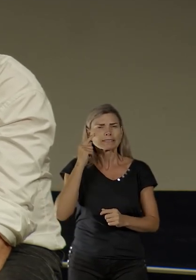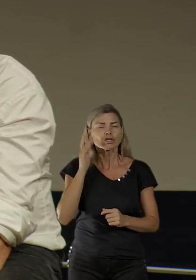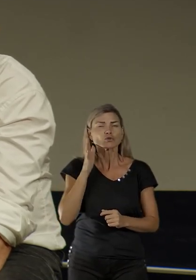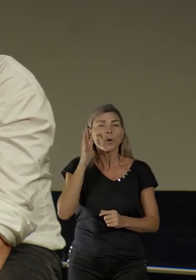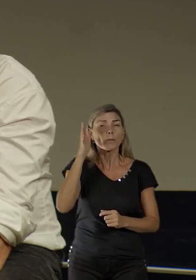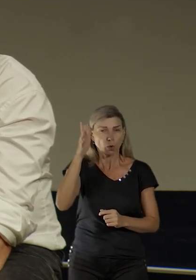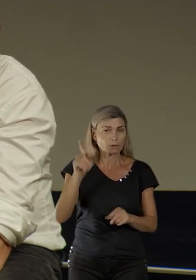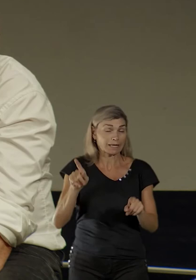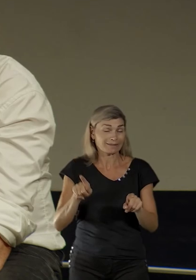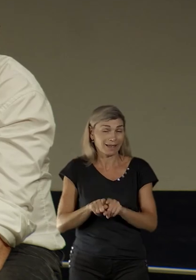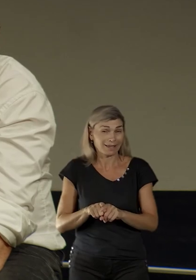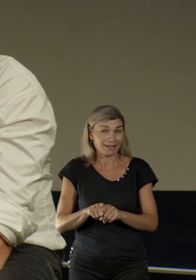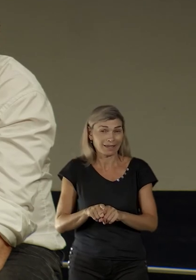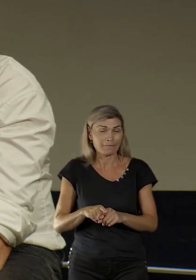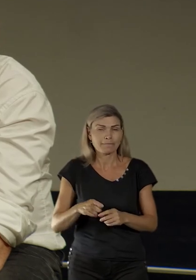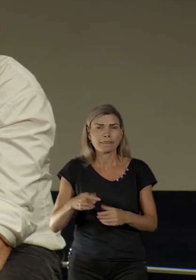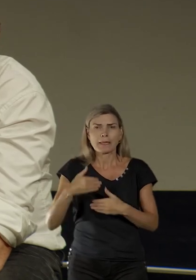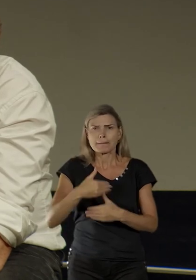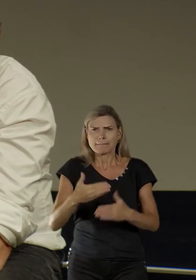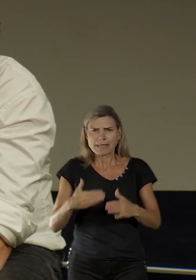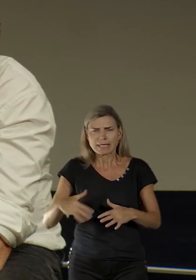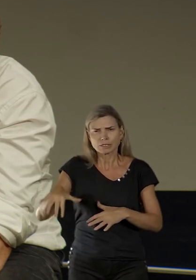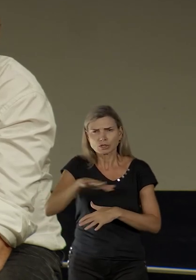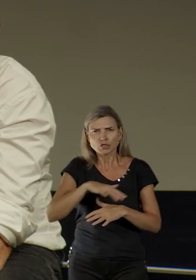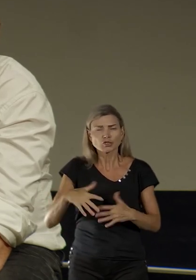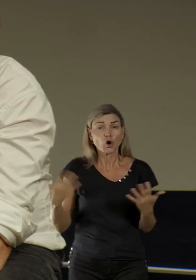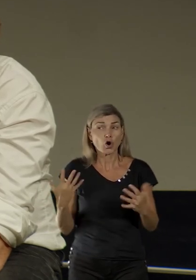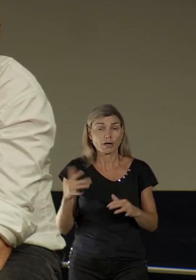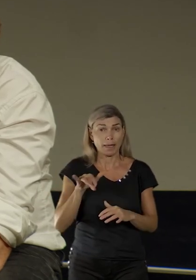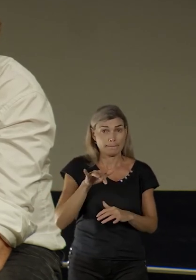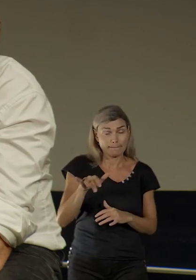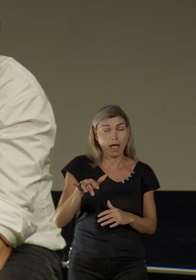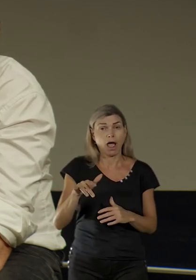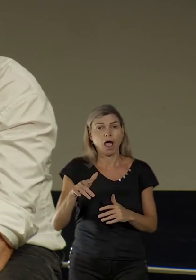Že v urbánních městech, kde je vysoká urbánní kultura, a to nemusí být